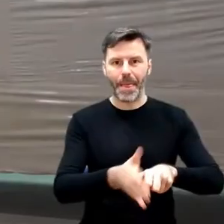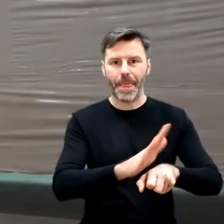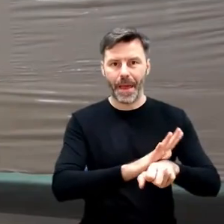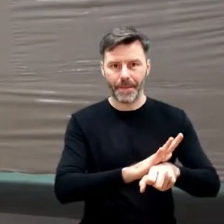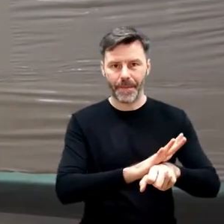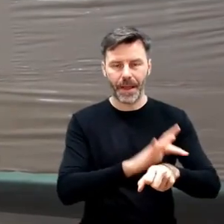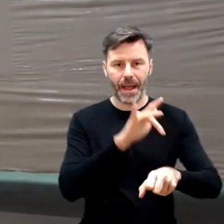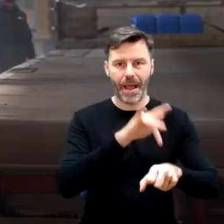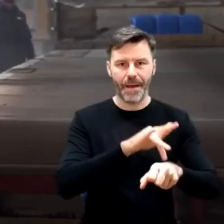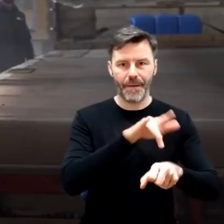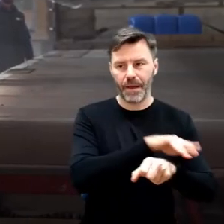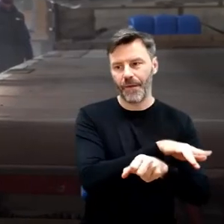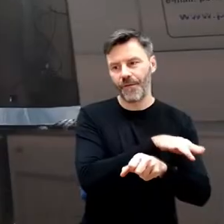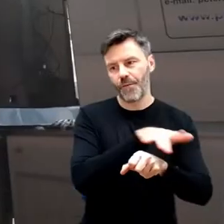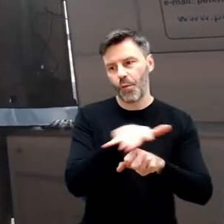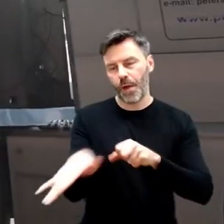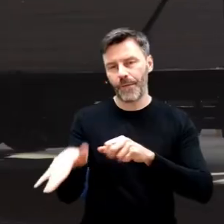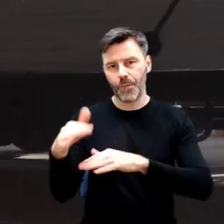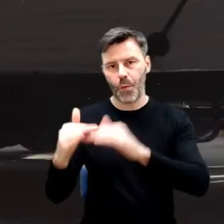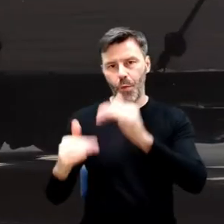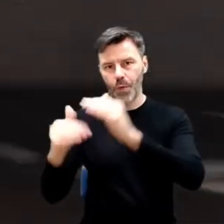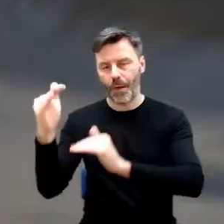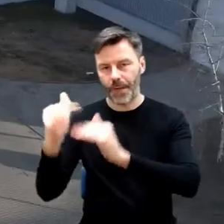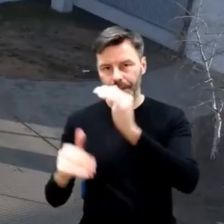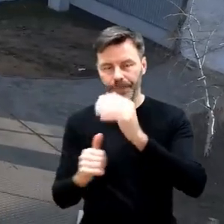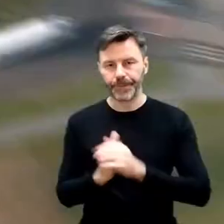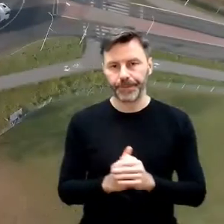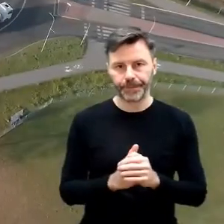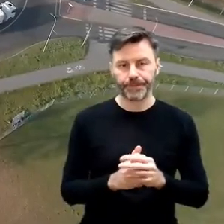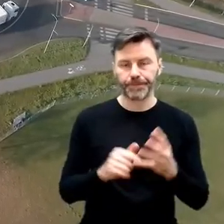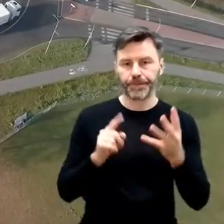rynek inwestycyjny, skutki trwającej wojny na Ukrainie,